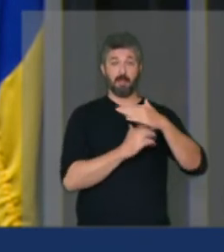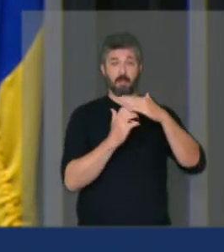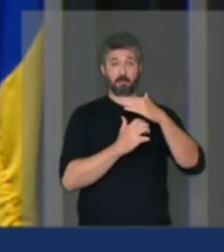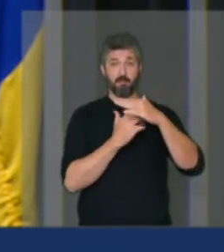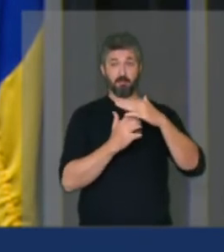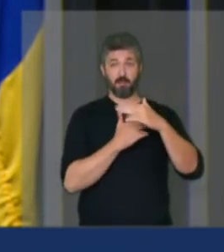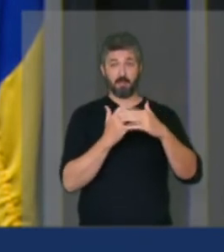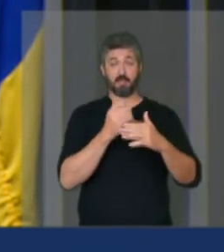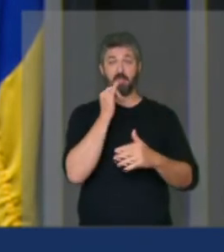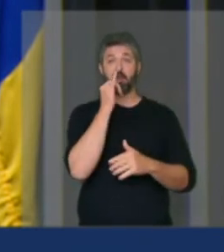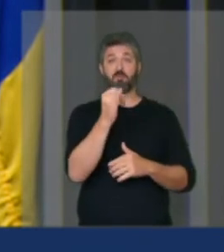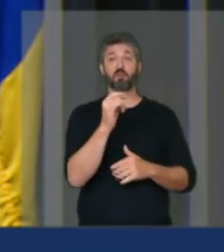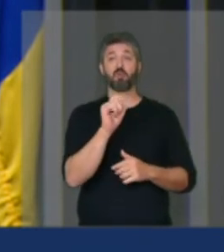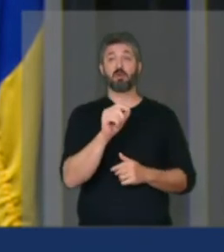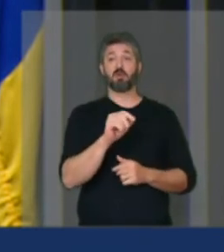INFORMOU QUE VAI VENDER AS